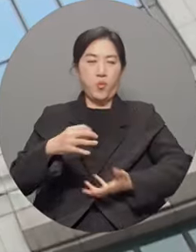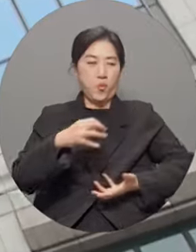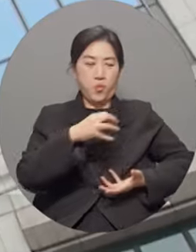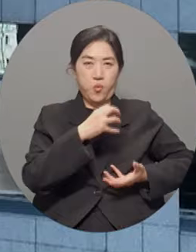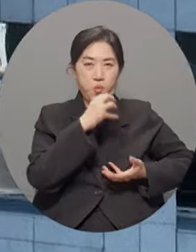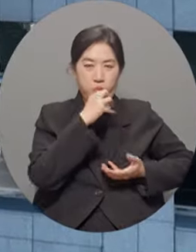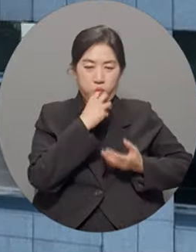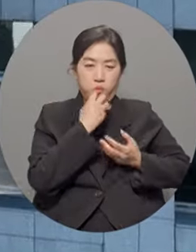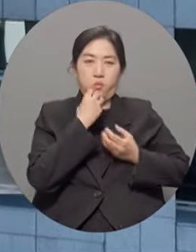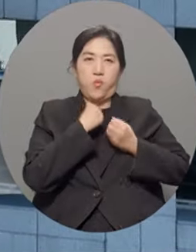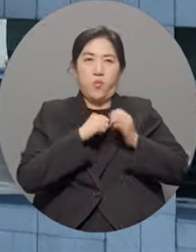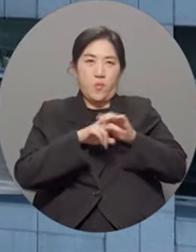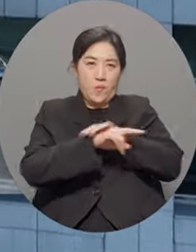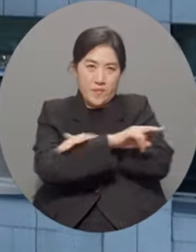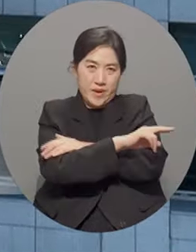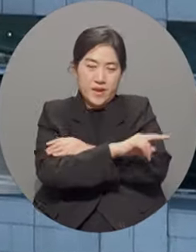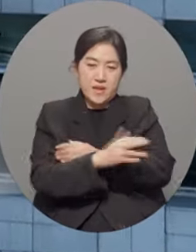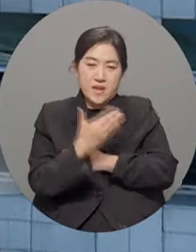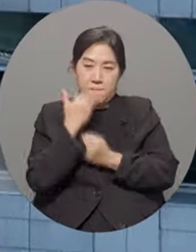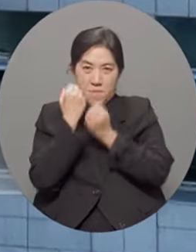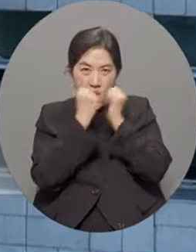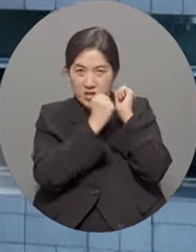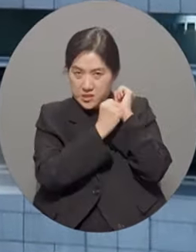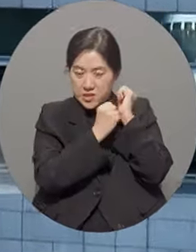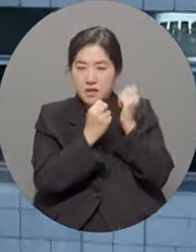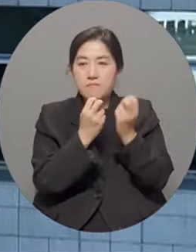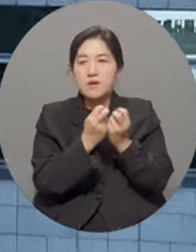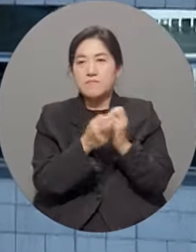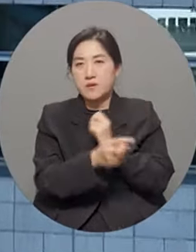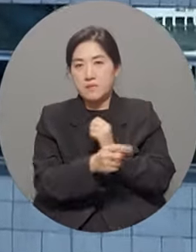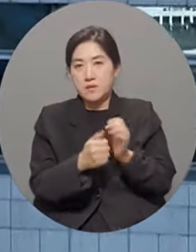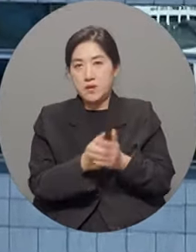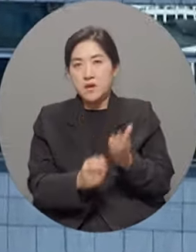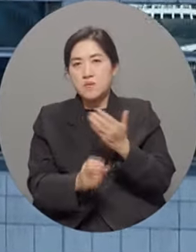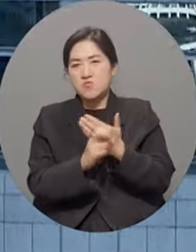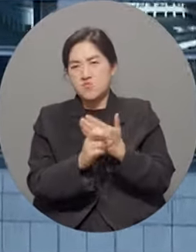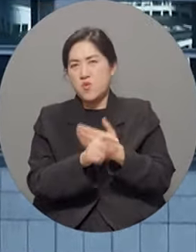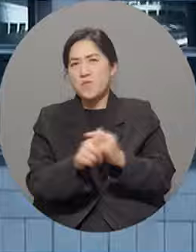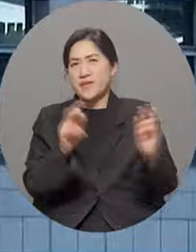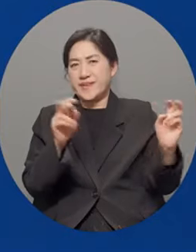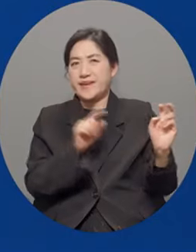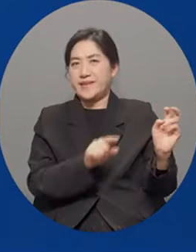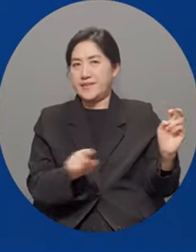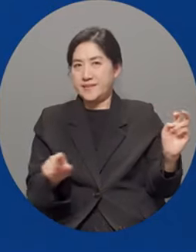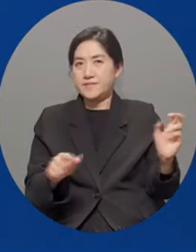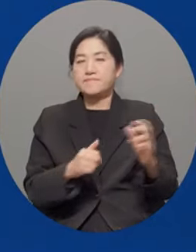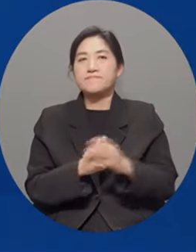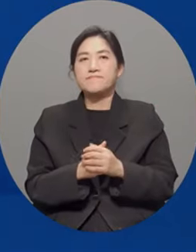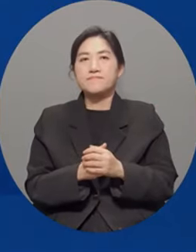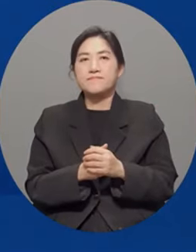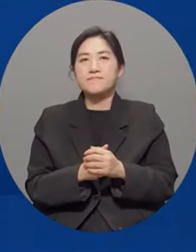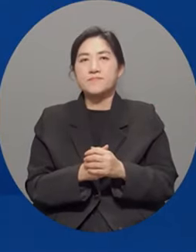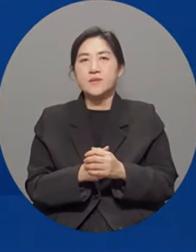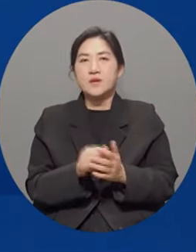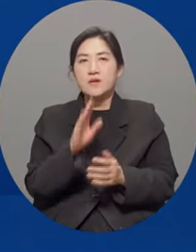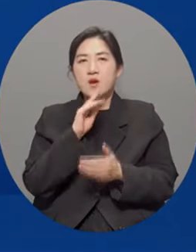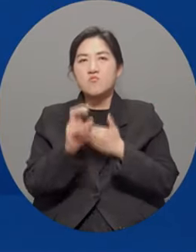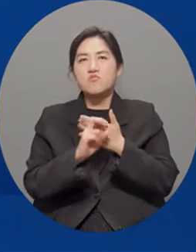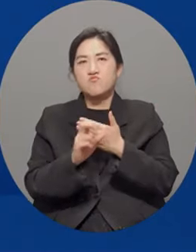금감원은 거액의 투자를 유도한 뒤 투자금을 챙기고 사라지는 이른바 먹튀 수법에 불법 업체들로 의심하고 있습니다.